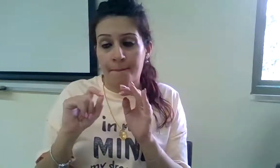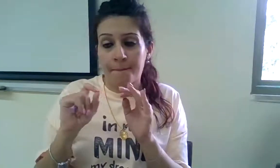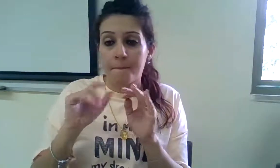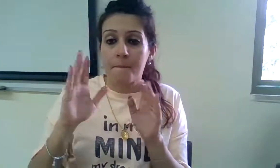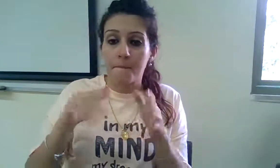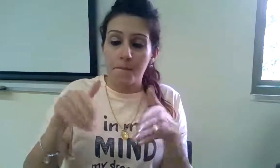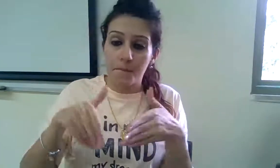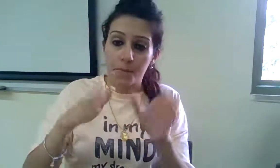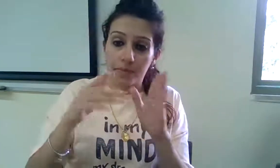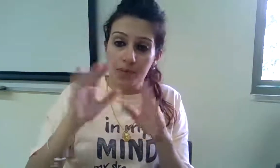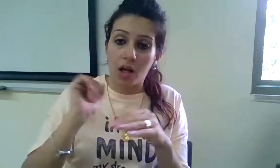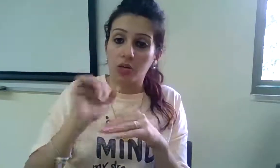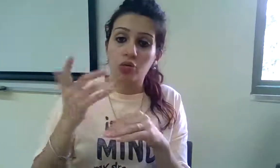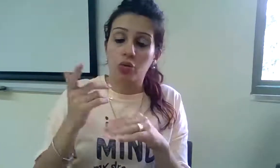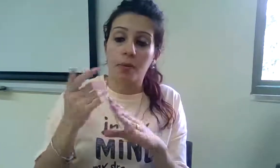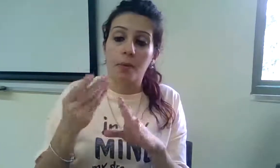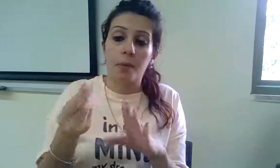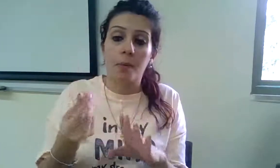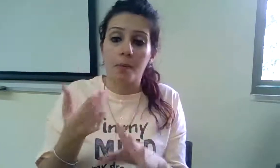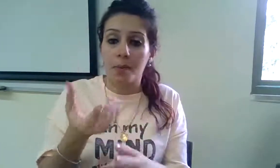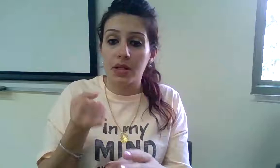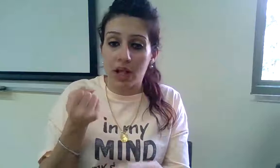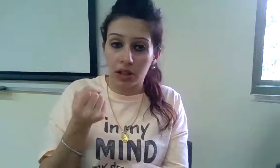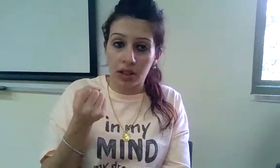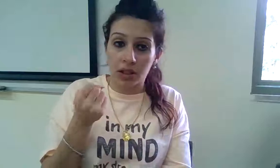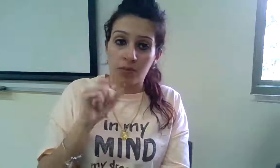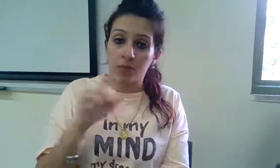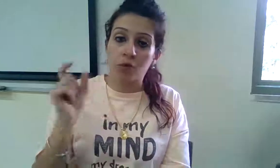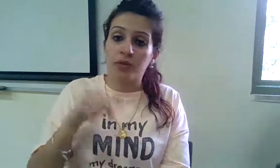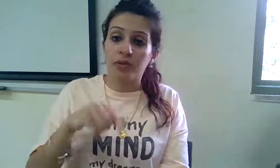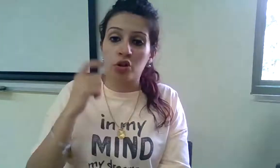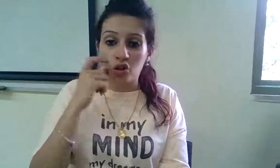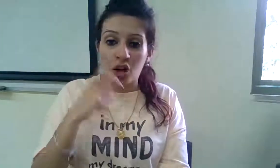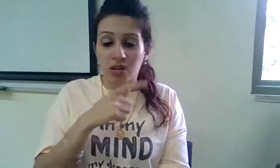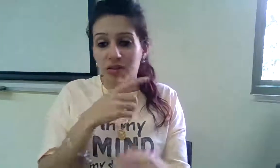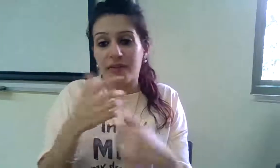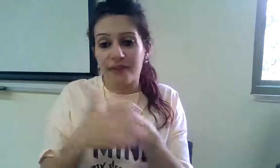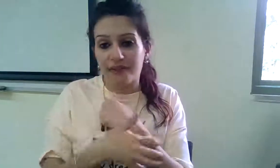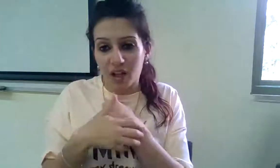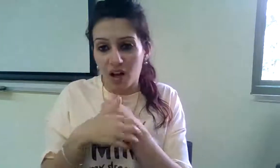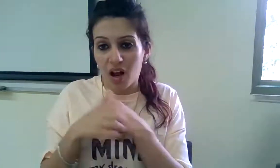غالبا ما يكون أسلوب تعامل الأهل مع التقييم, بالذات في العلامات